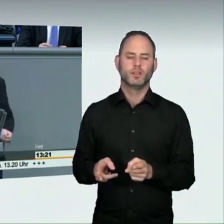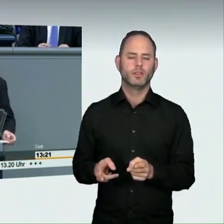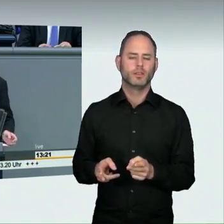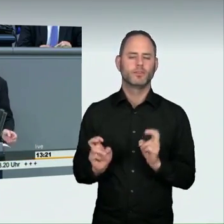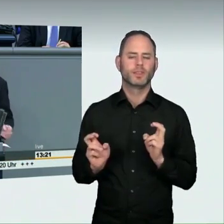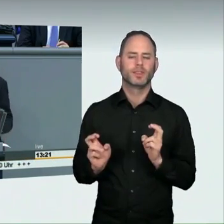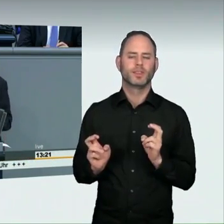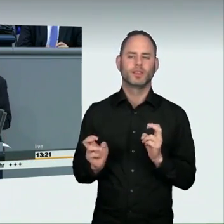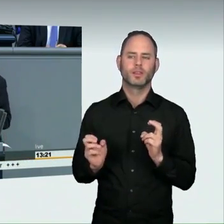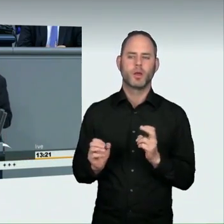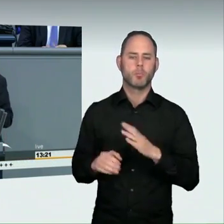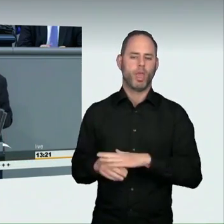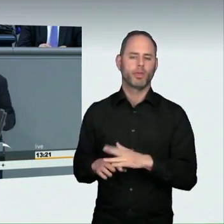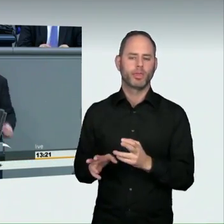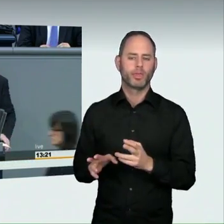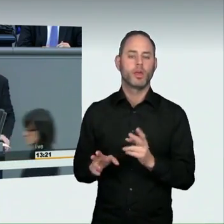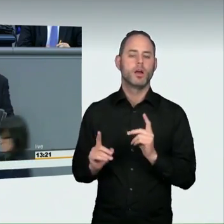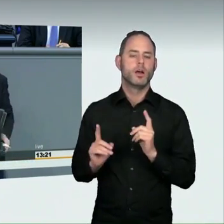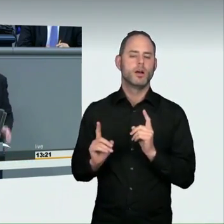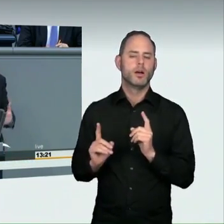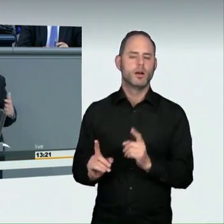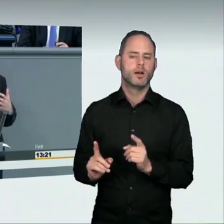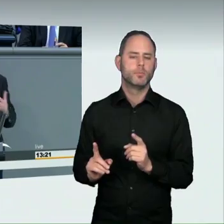Damit haben wir sicherzustellen, dass Mieten bezahlbar bleiben.